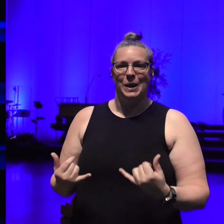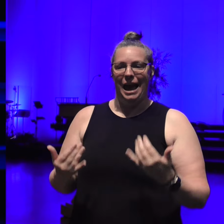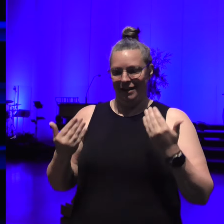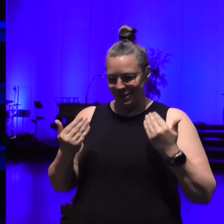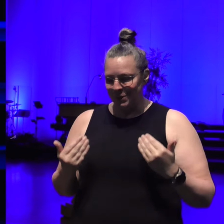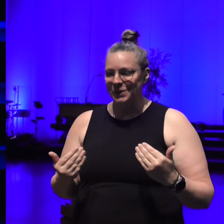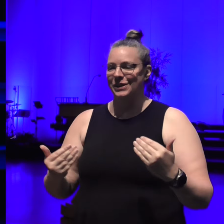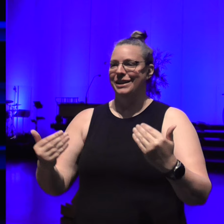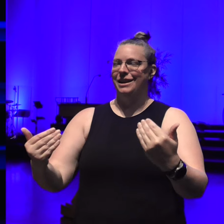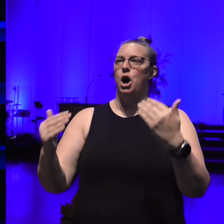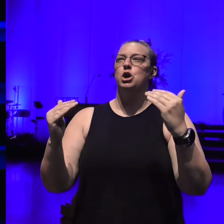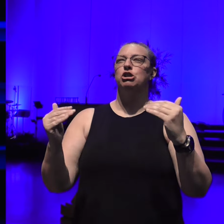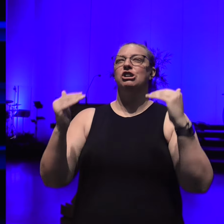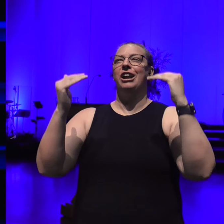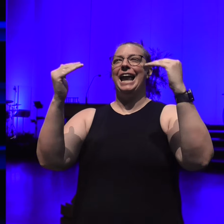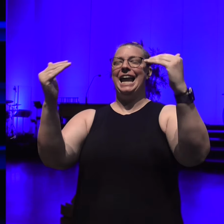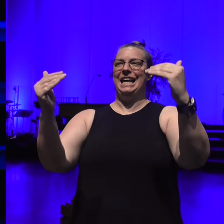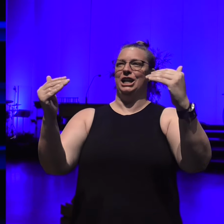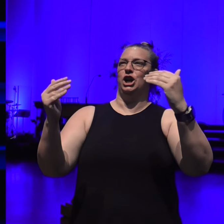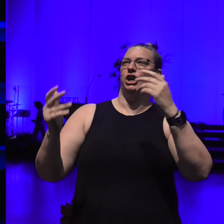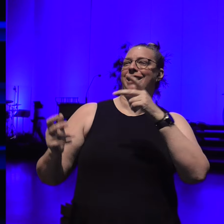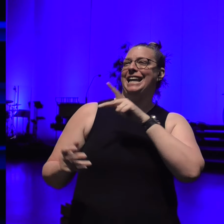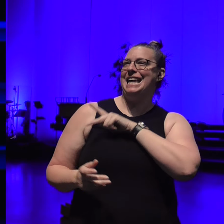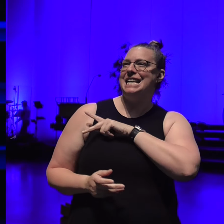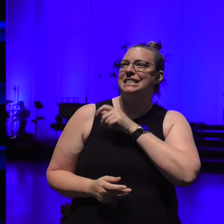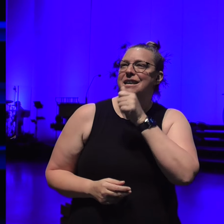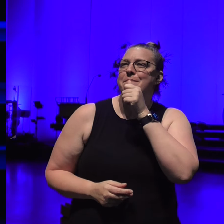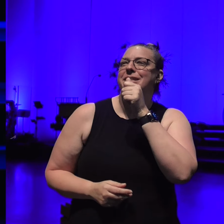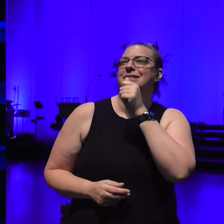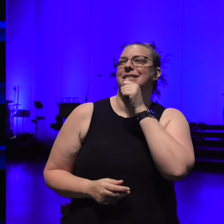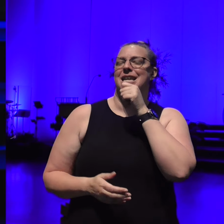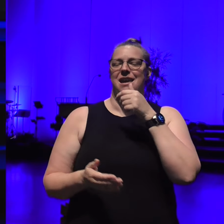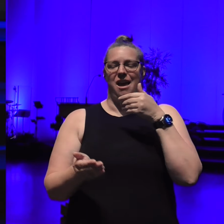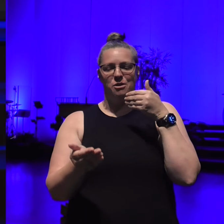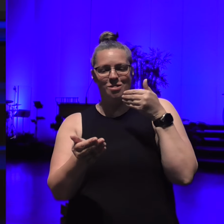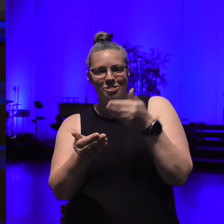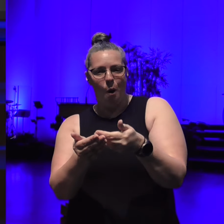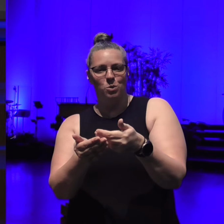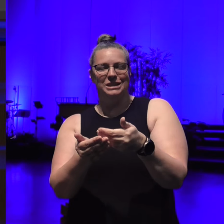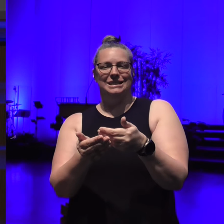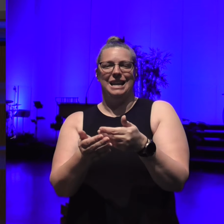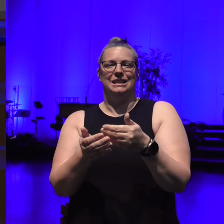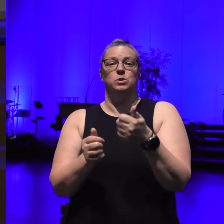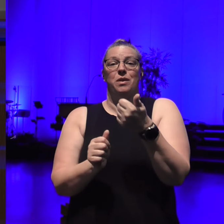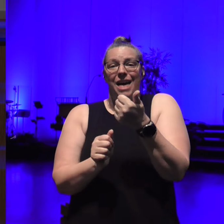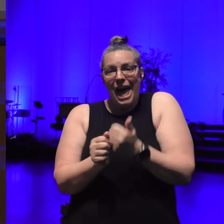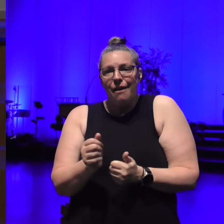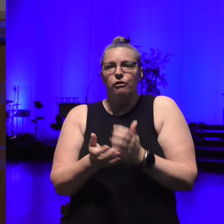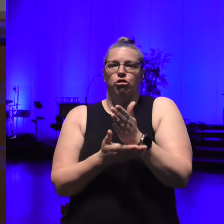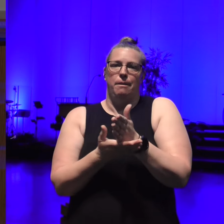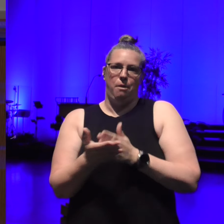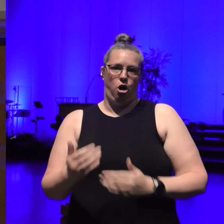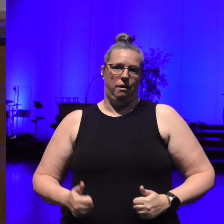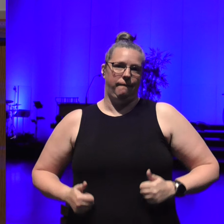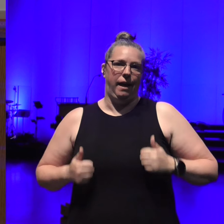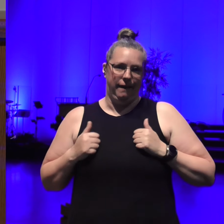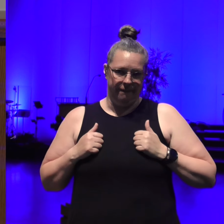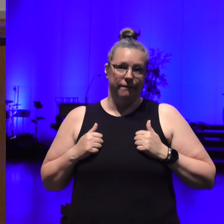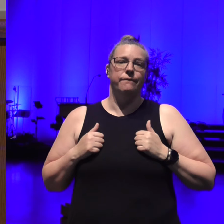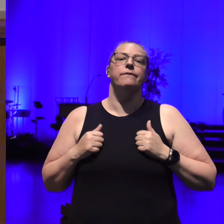un mayor sentido de intimidad y cercanía con cada aspecto de nuestras vidas. Transparente a esta